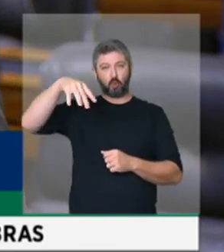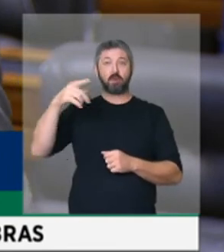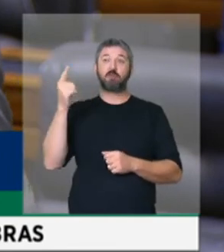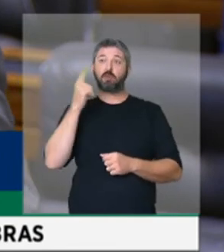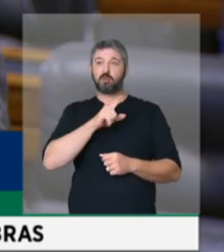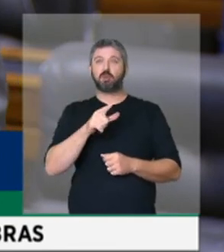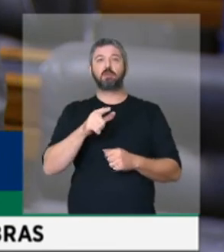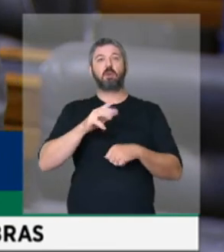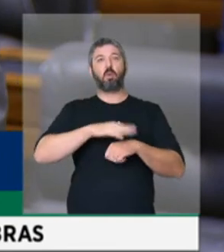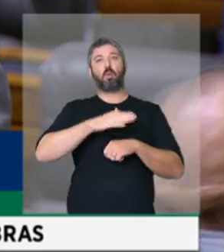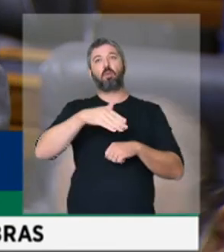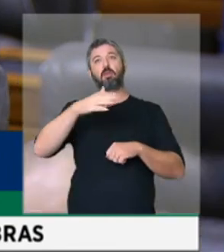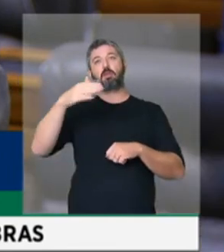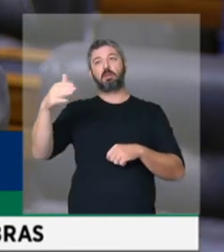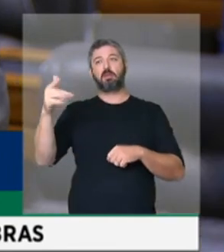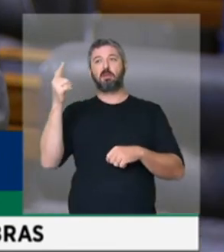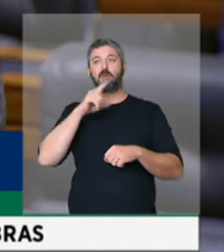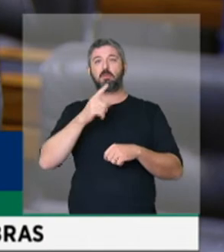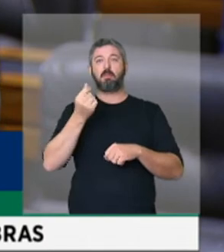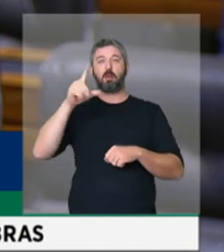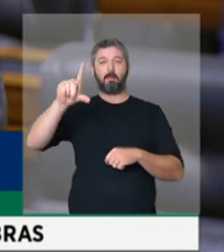COM QUE A PARTE DO GOVERNO GERE BENEFÍCIOS INCLUSIVE AO MERCADO CATIVO, QUE É A